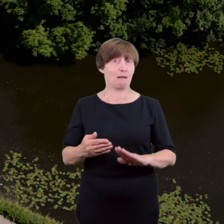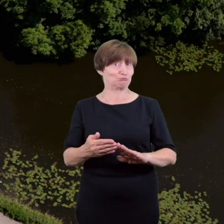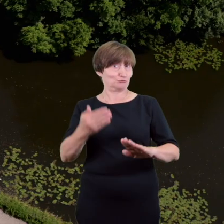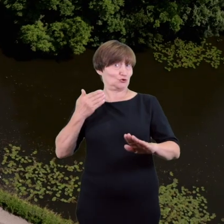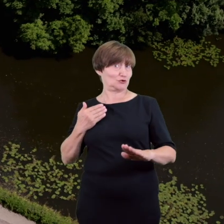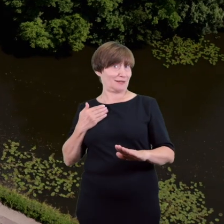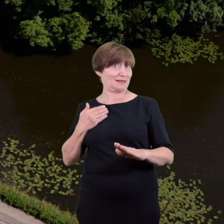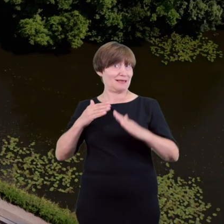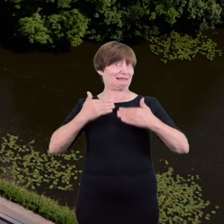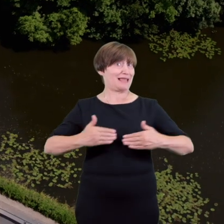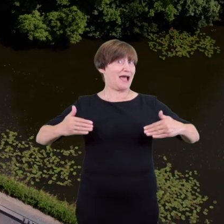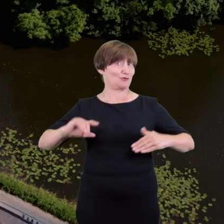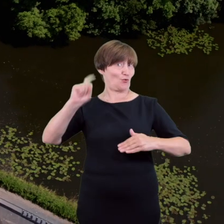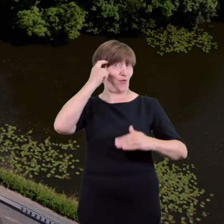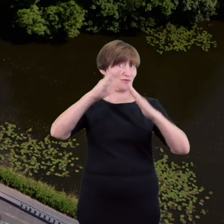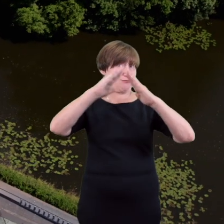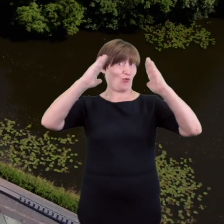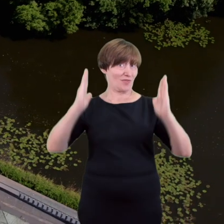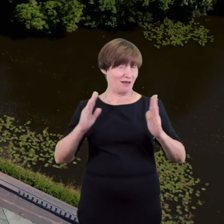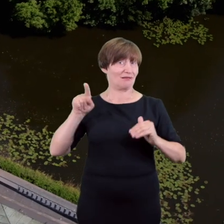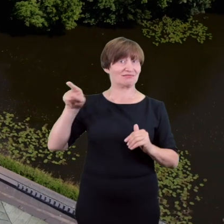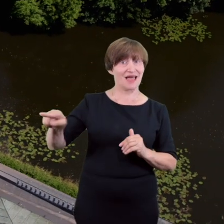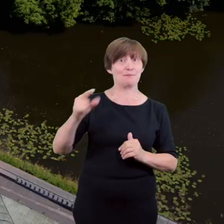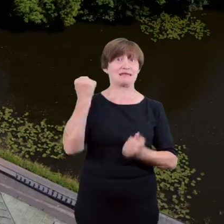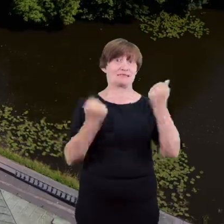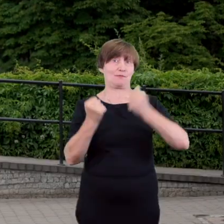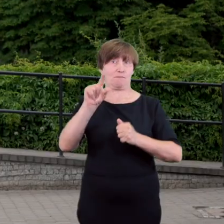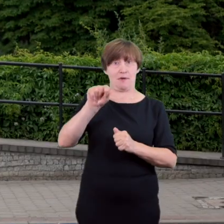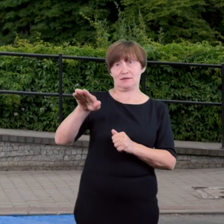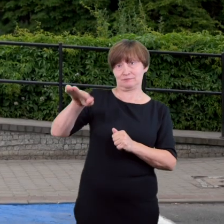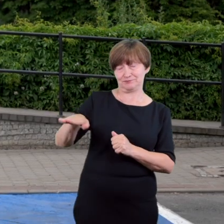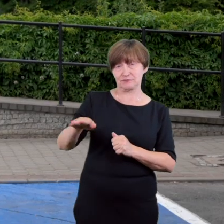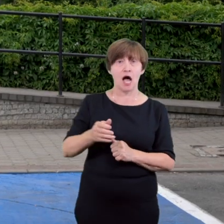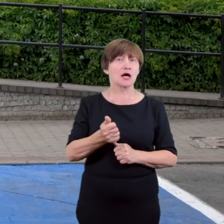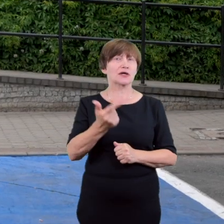zaraz za mostem znajdziemy specjalne miejsce postojowe przeznaczone wyłącznie